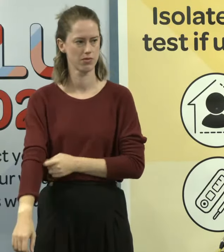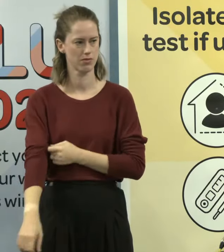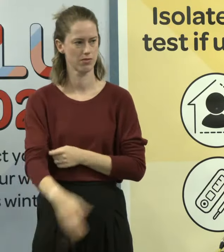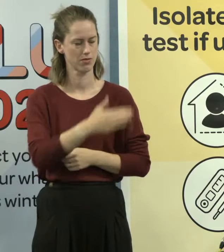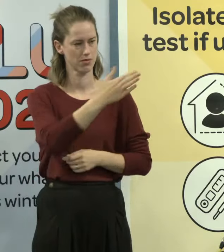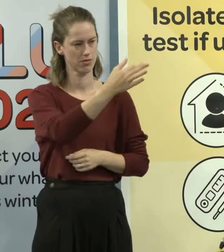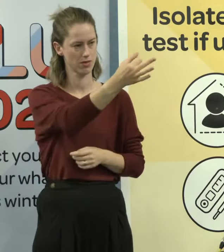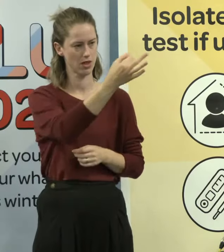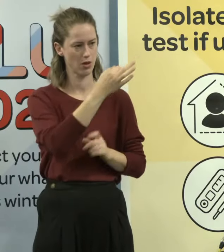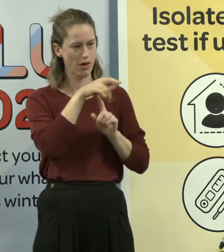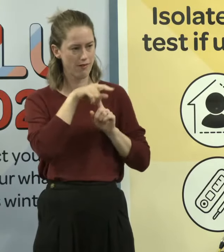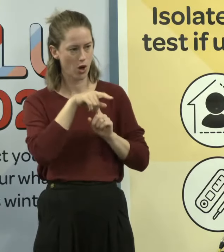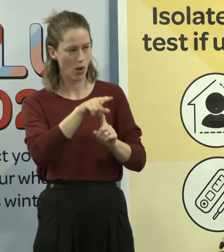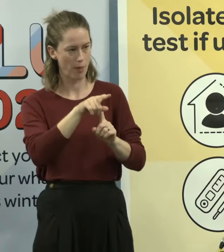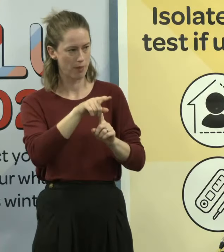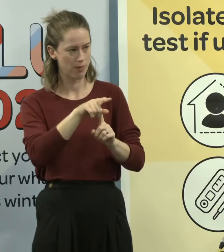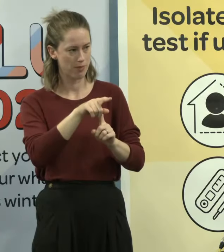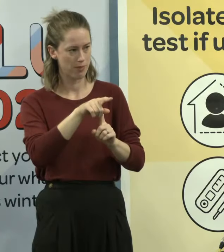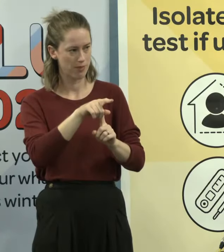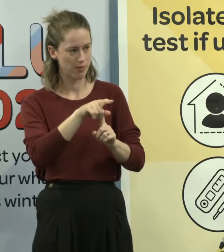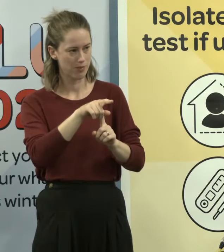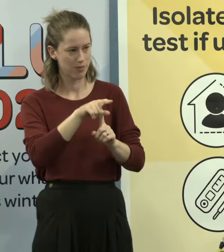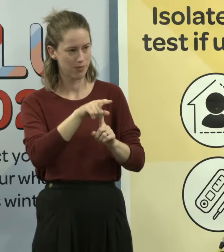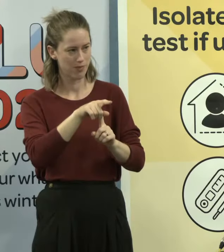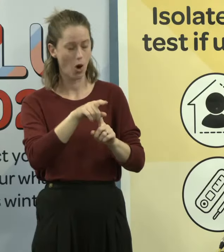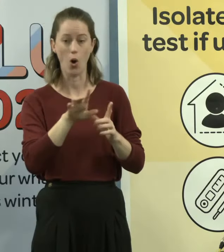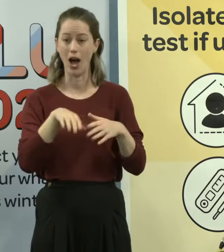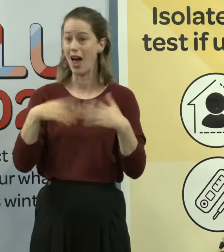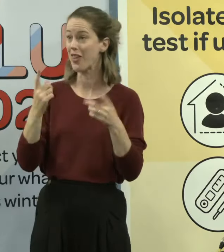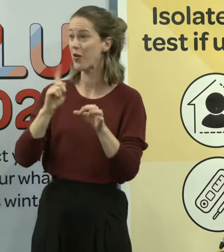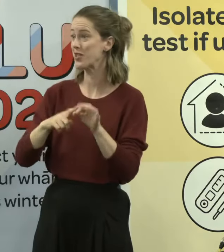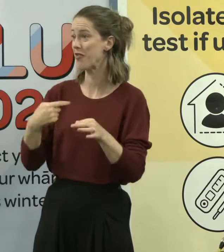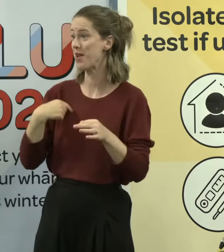me etahi atu rewharewha-rite nga mate, engari he kaha ki te